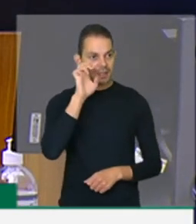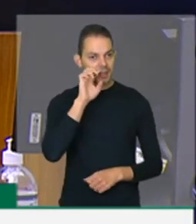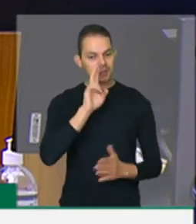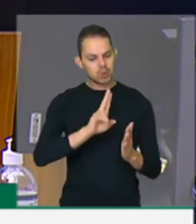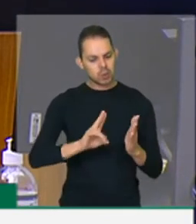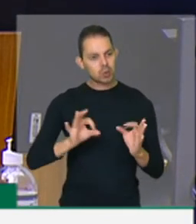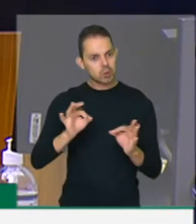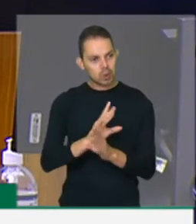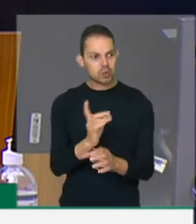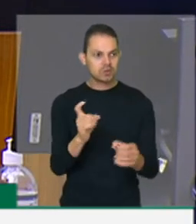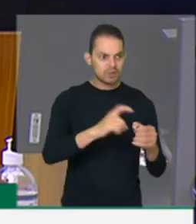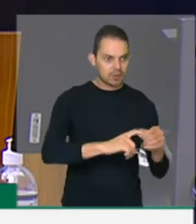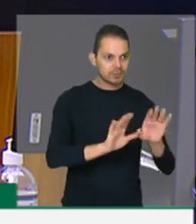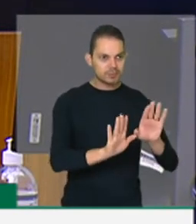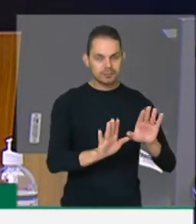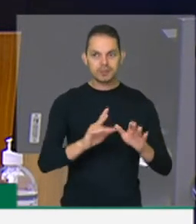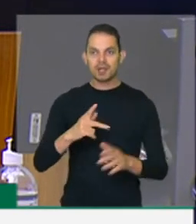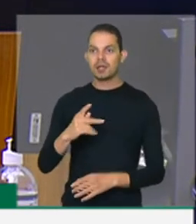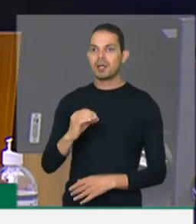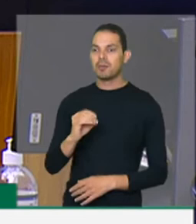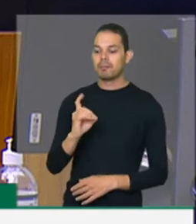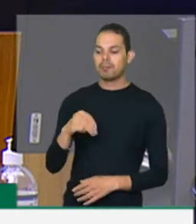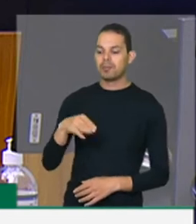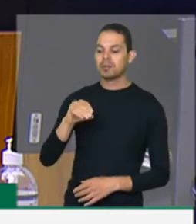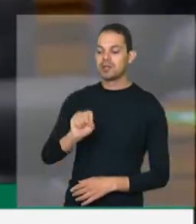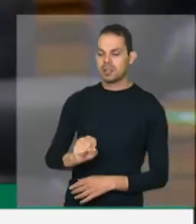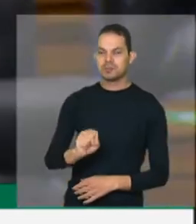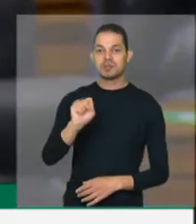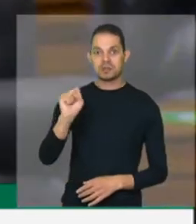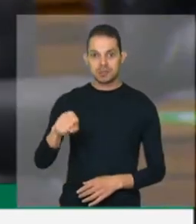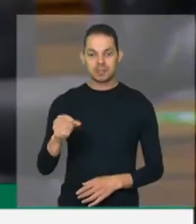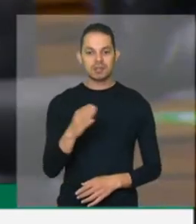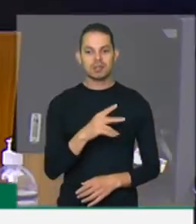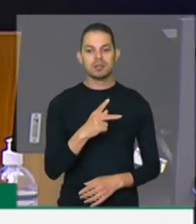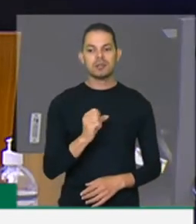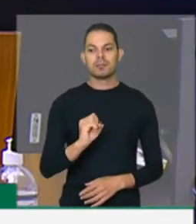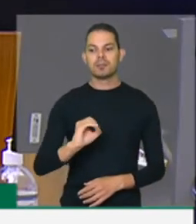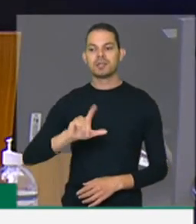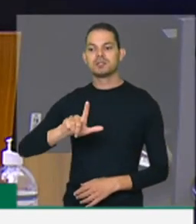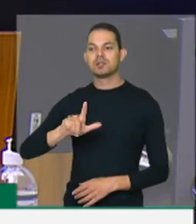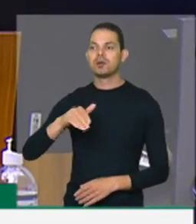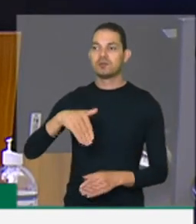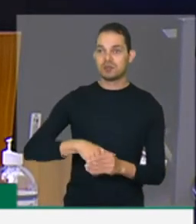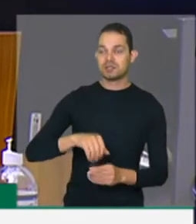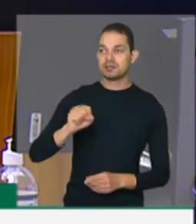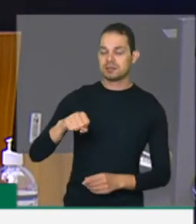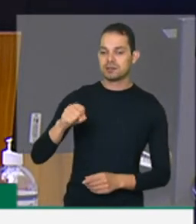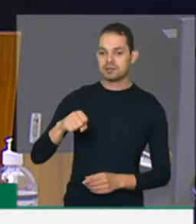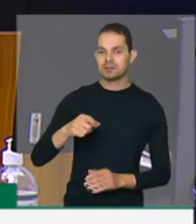A CHAMADA, DEPUTADA ERIKA. PODEMOS? [DEPUTADO]: PODEMOS ORIENTA SIM, PRESIDENTE. PSOL? [DEPUTADA]: PRESIDENTE, PSOL ORIENTA SIM A ESSE PROJETO DO DEPUTADO VINÍCIUS É MUITO MERITÓRIO.